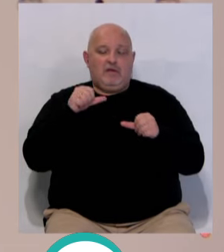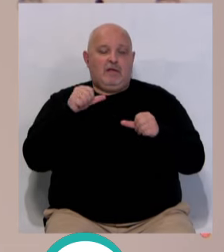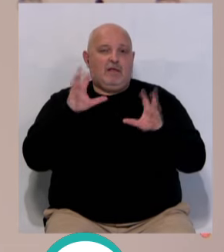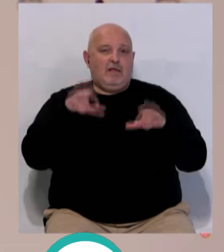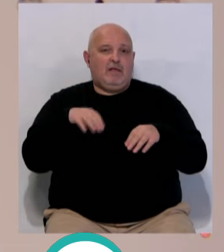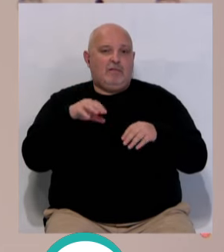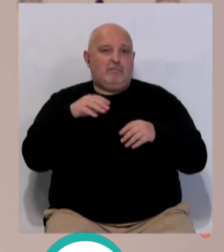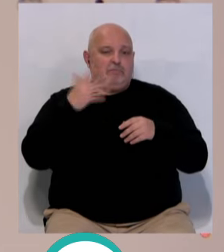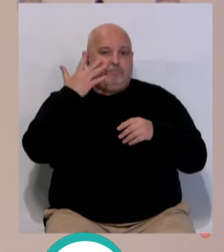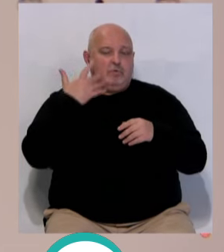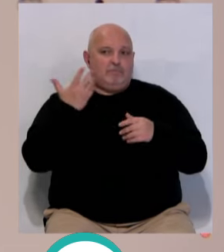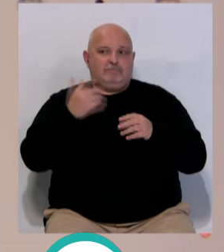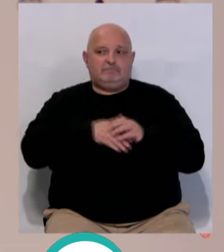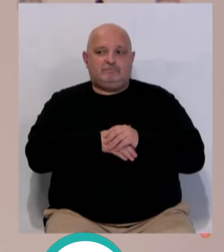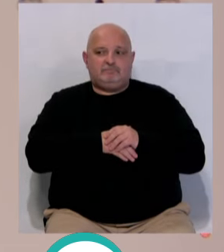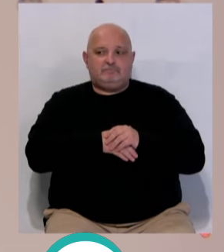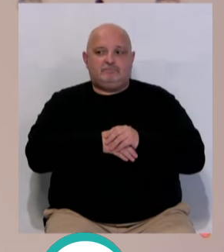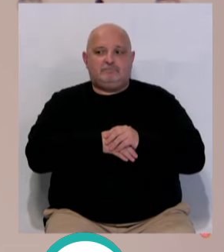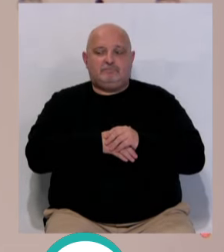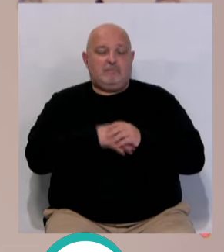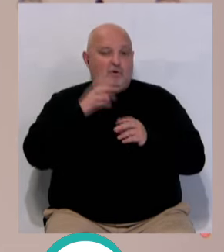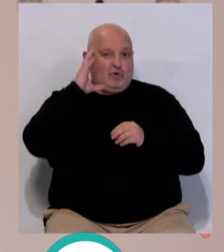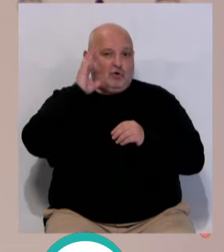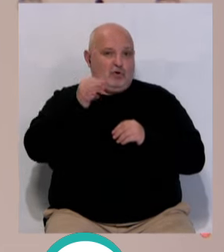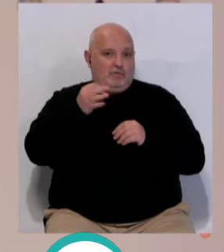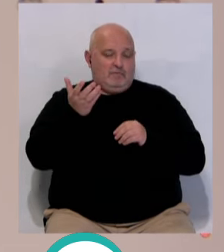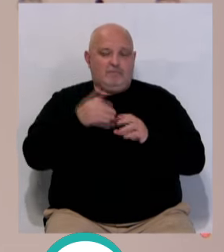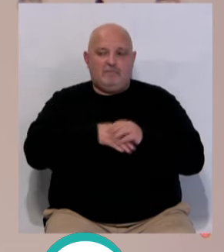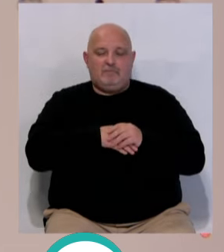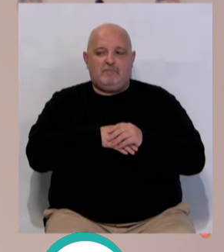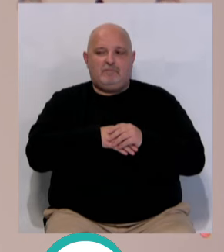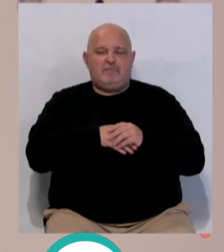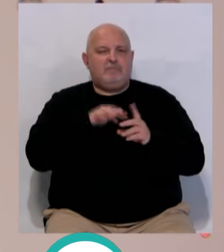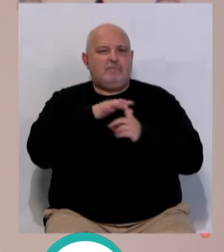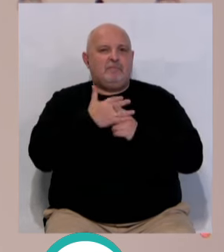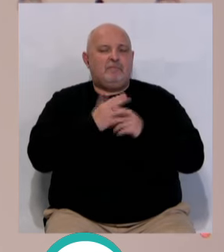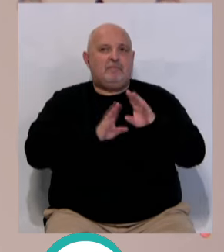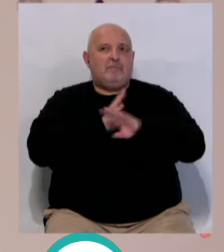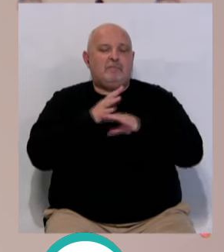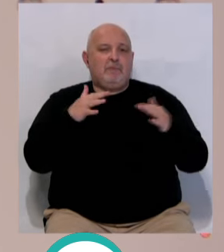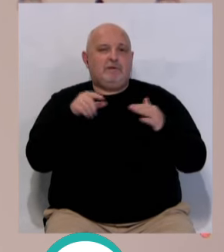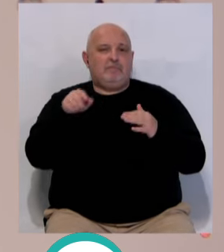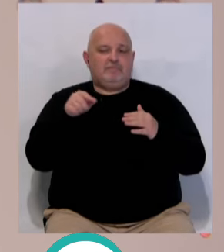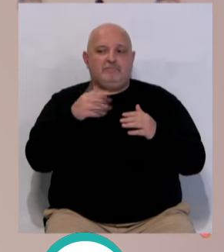c Maico González no entonces Es lógico que que fuera En qué situación vamos a ir a ese partido